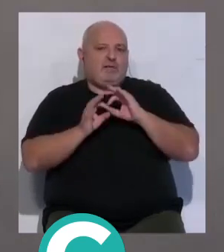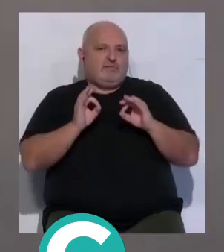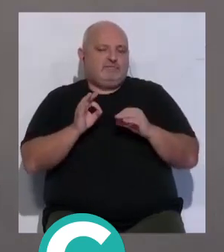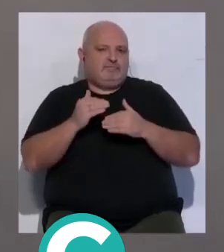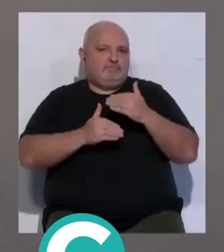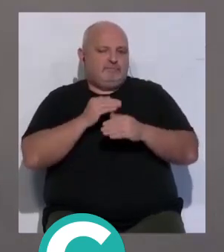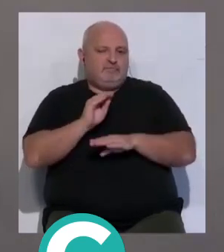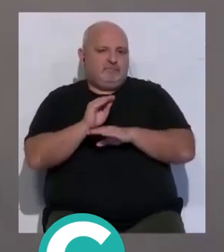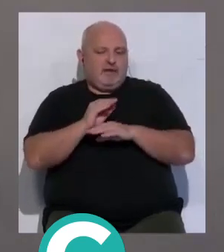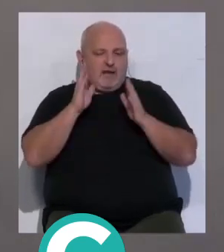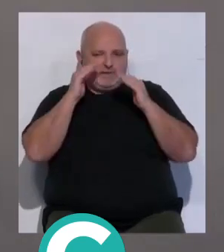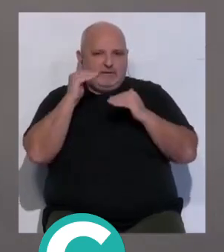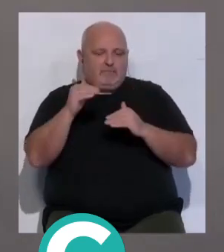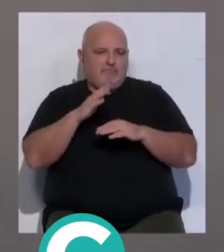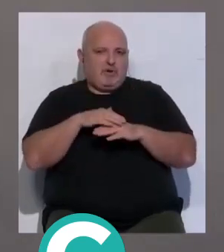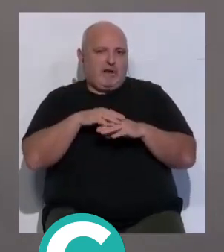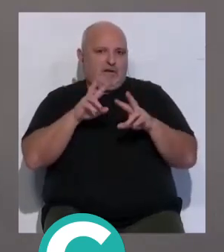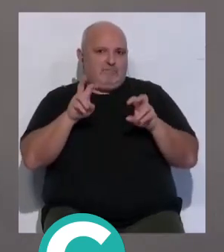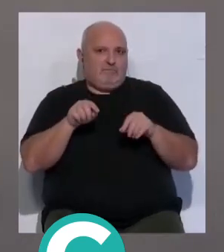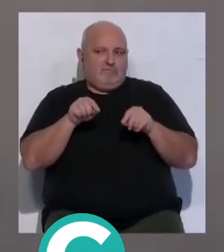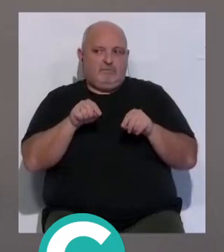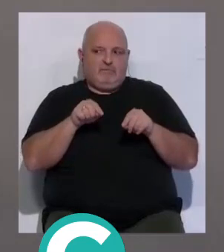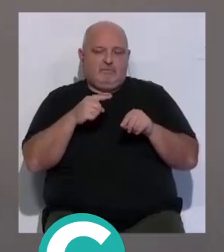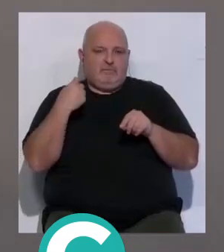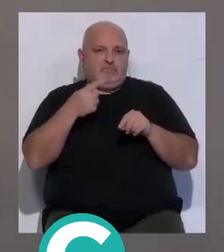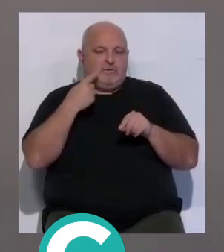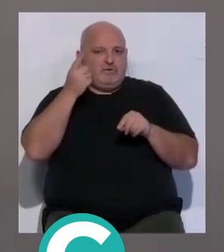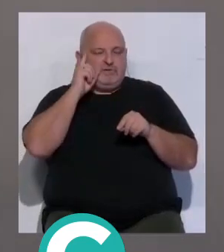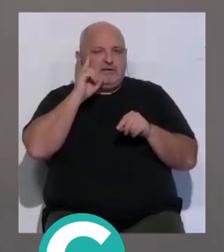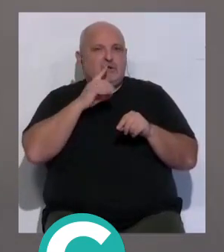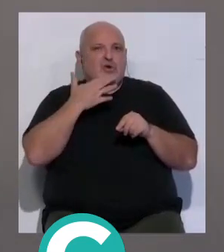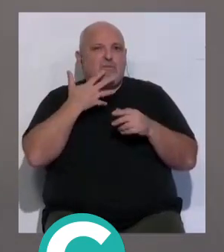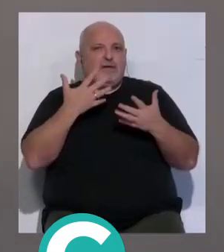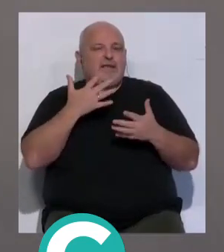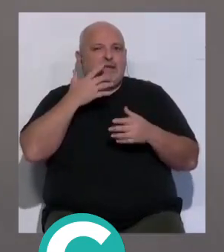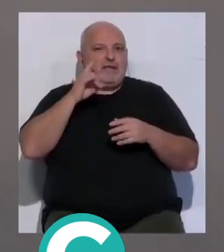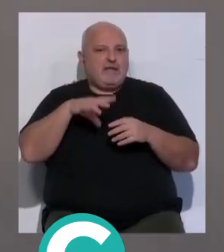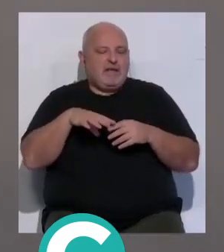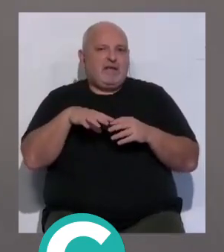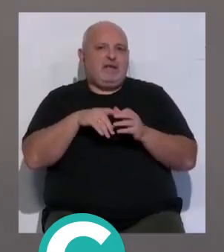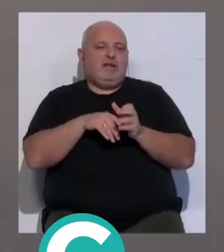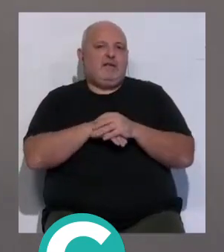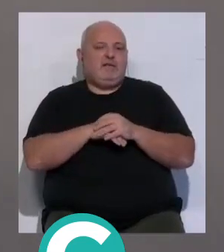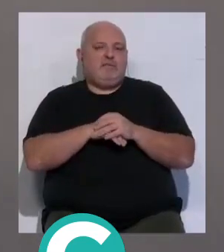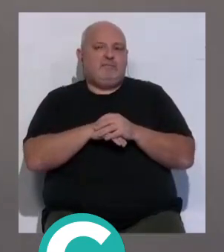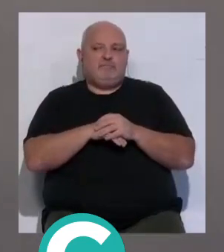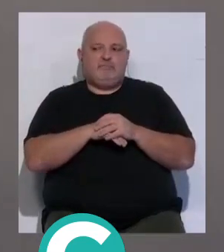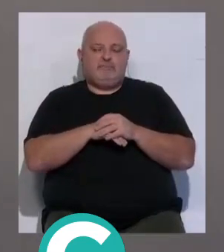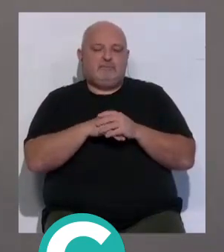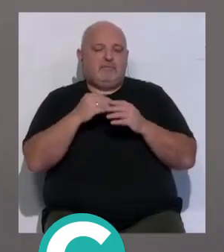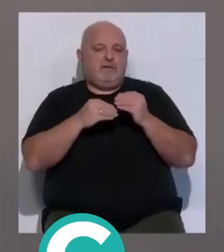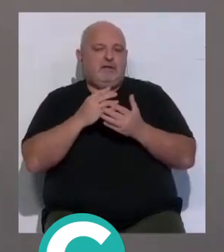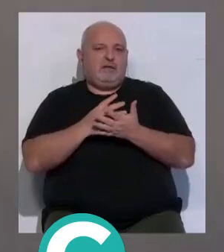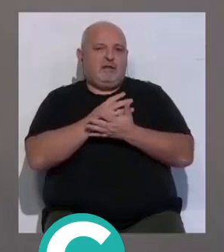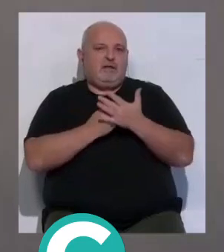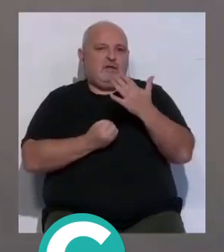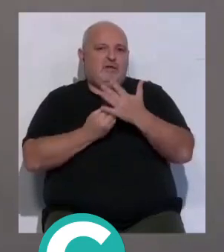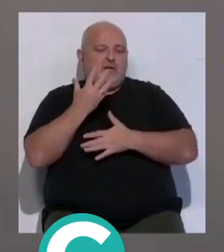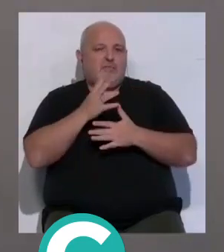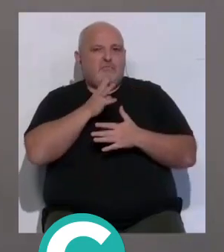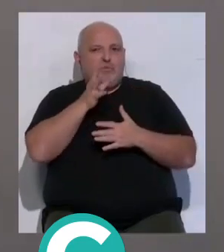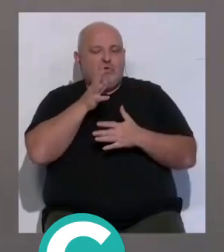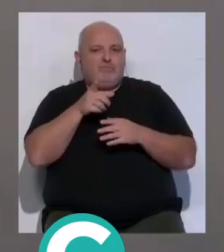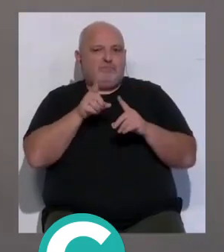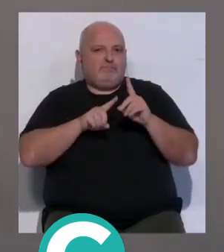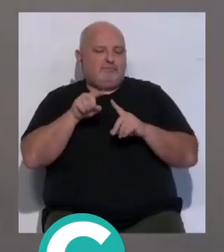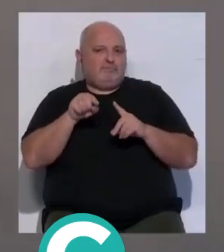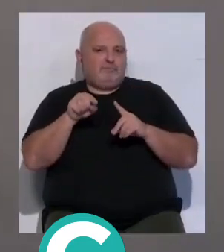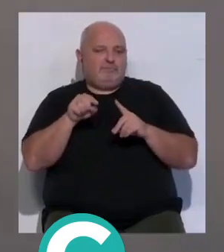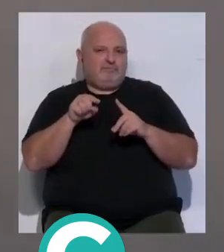seguir estando atento porque no sabemos ni cómo ni quién hace que se produzcan estas virulencias no